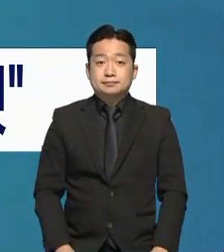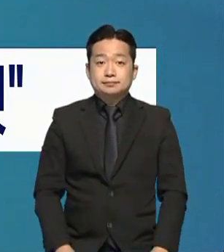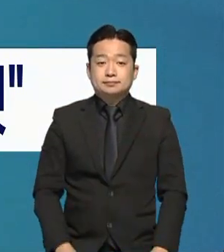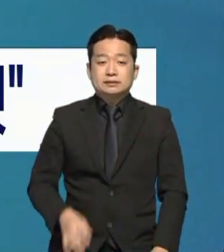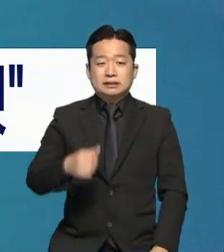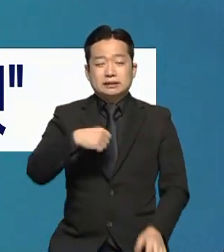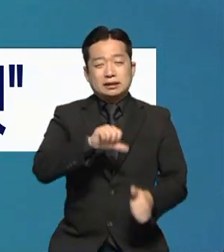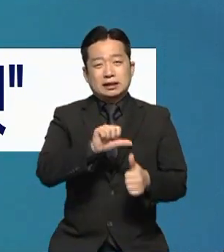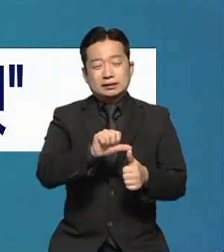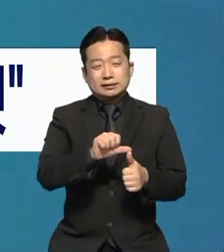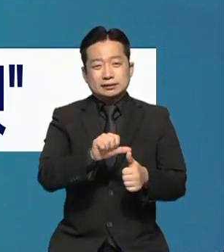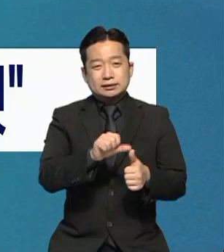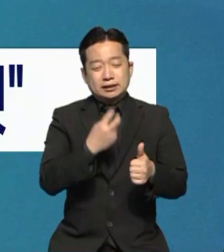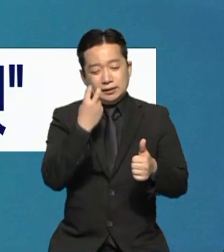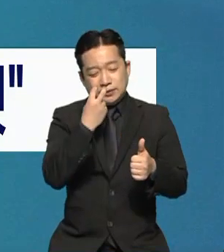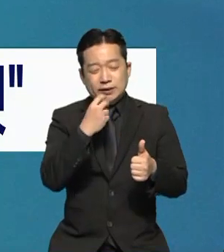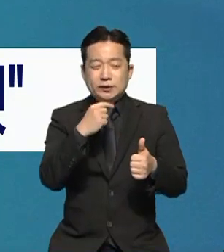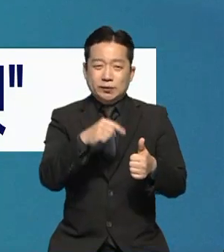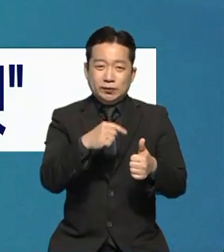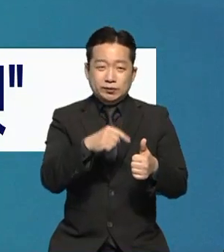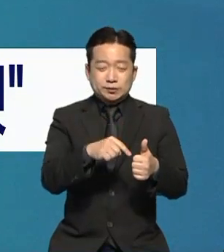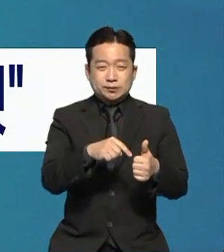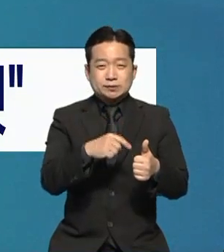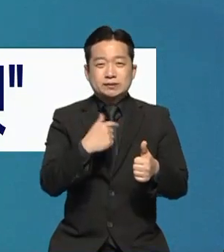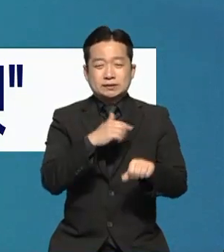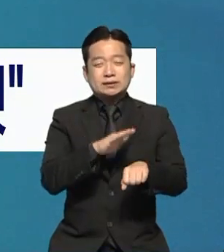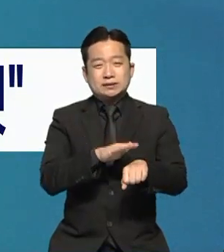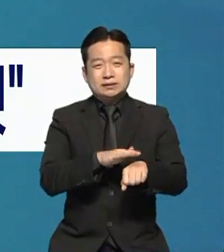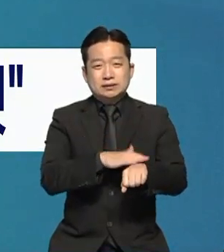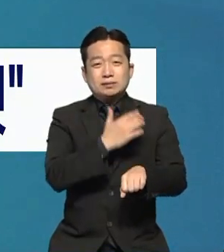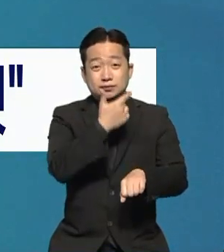또는 교육, 훈육에 부족함이 있어서 제가 사과드리는 바이고요.